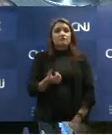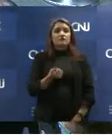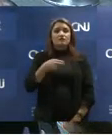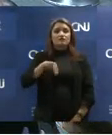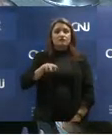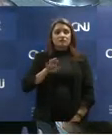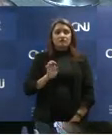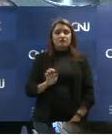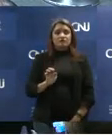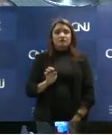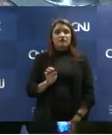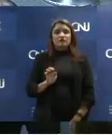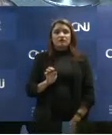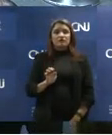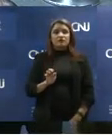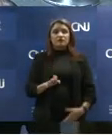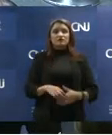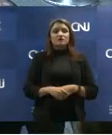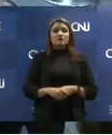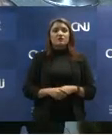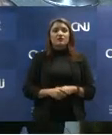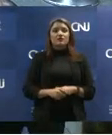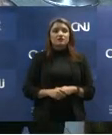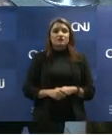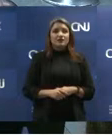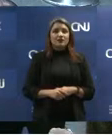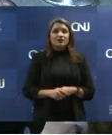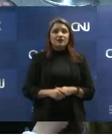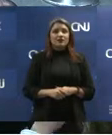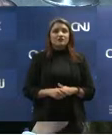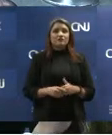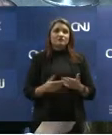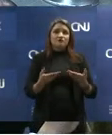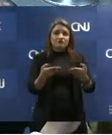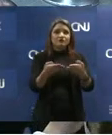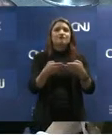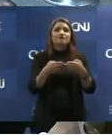Eu mais uma vez aqui, pedindo vênia às divergências, também sou juíza